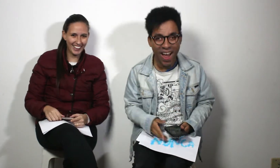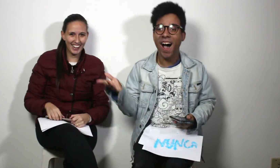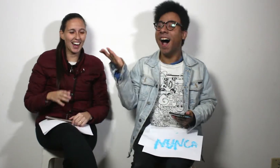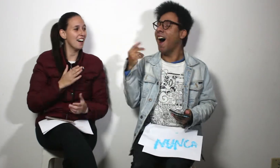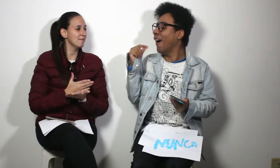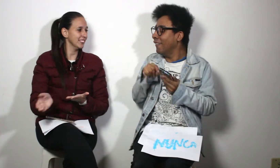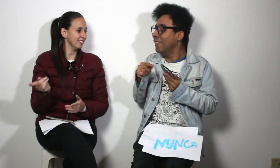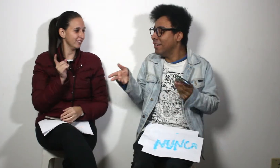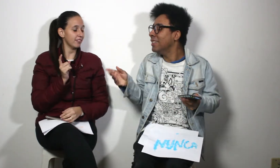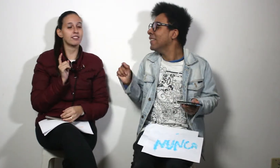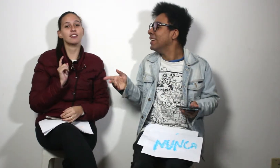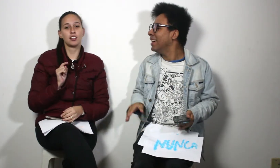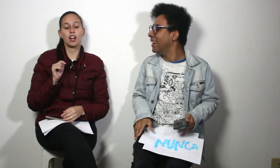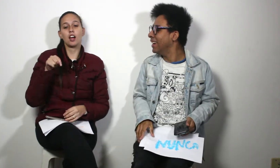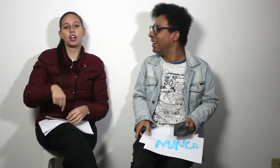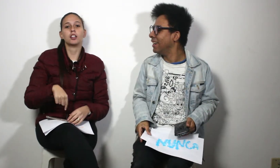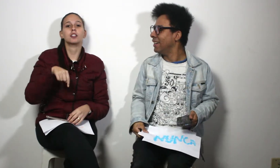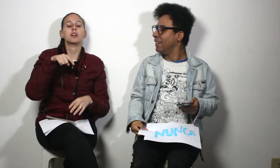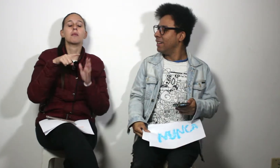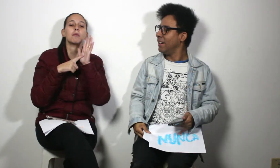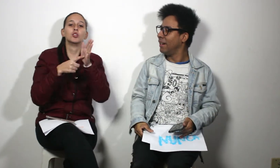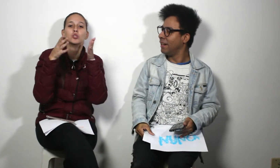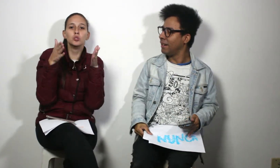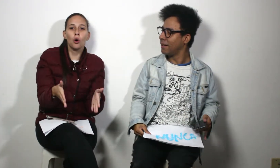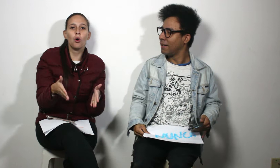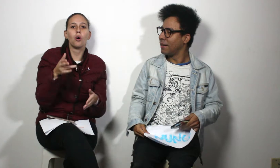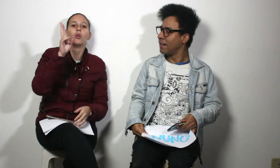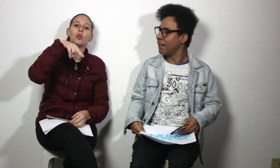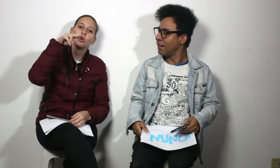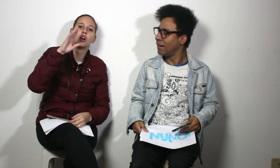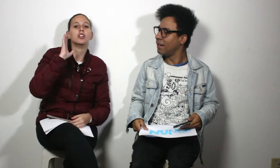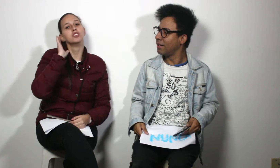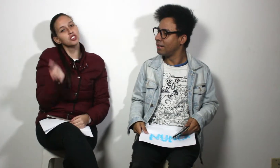O que você está fazendo? Jogar! Nunca ou Já